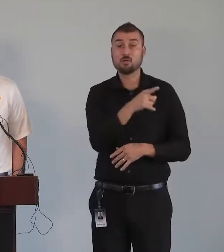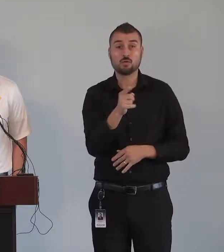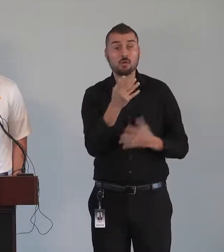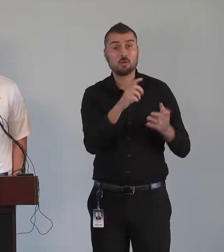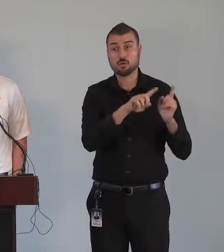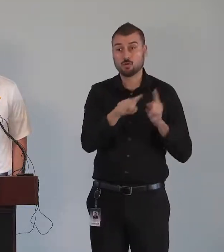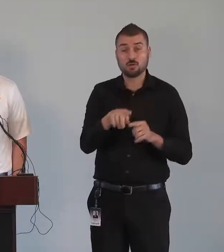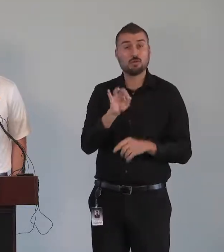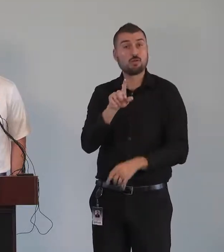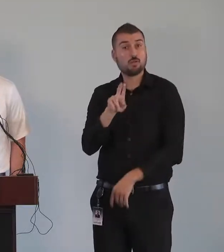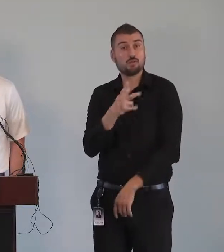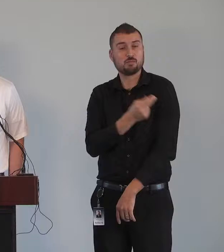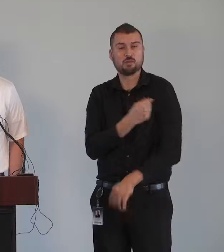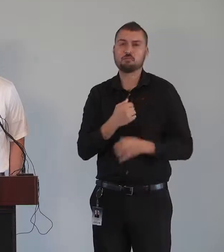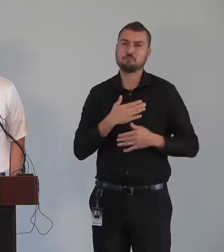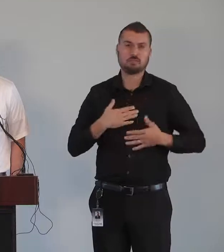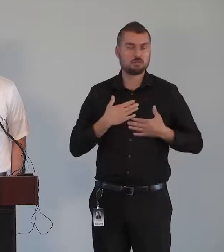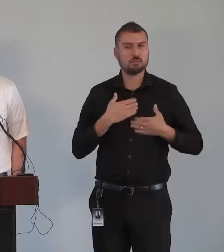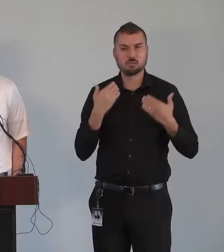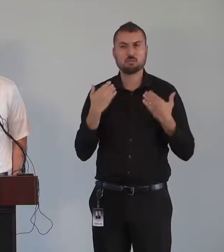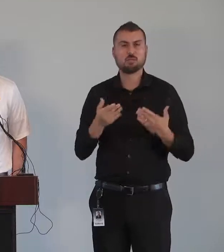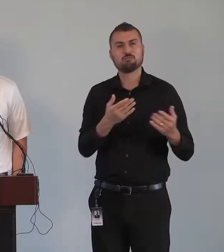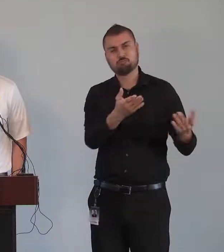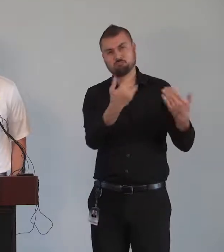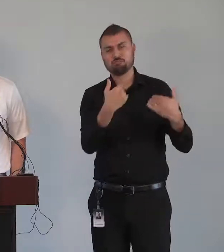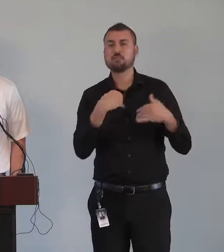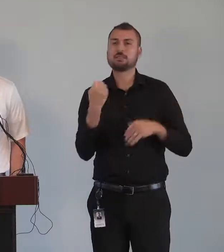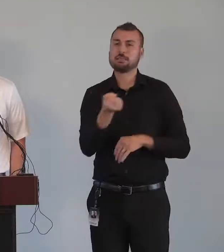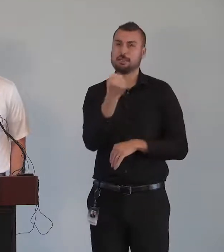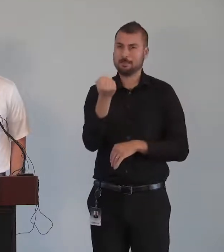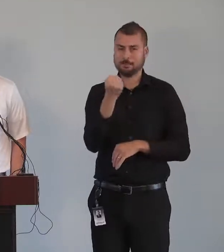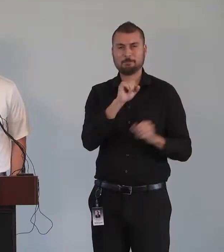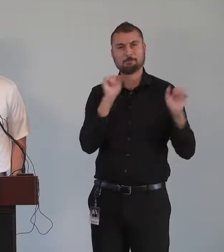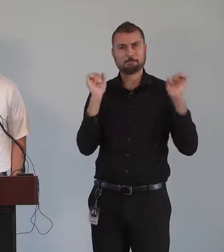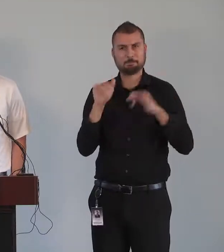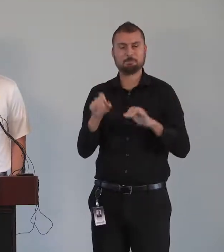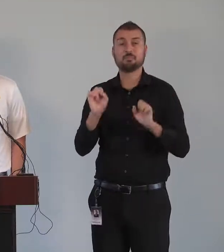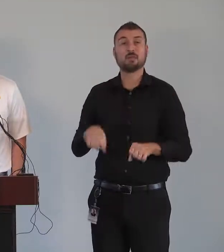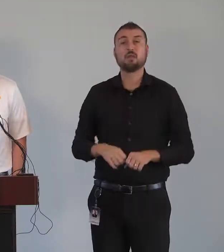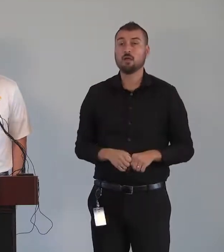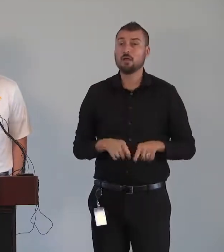venir y vacunarse contra la gripe, no dude en venir el sábado, ayúdenos a correr la voz